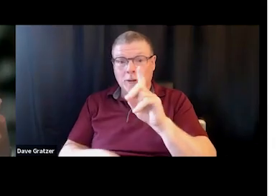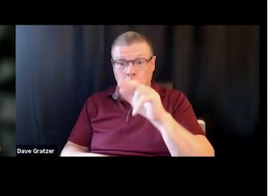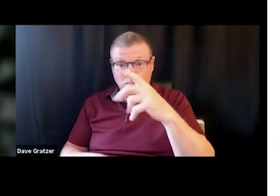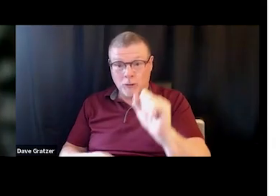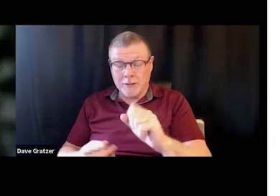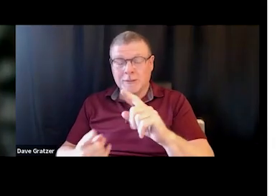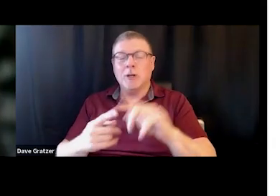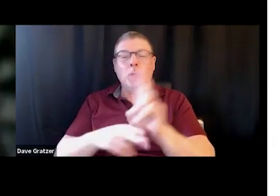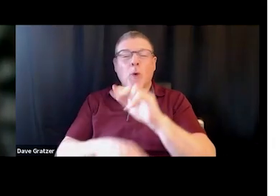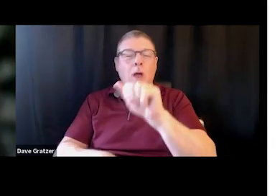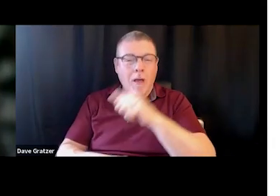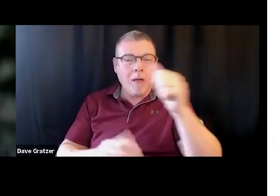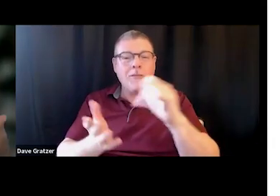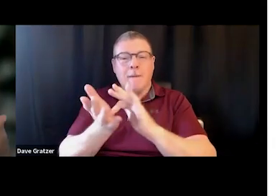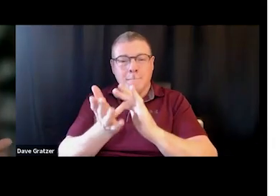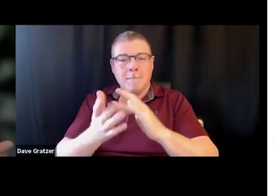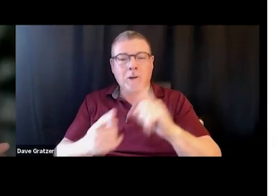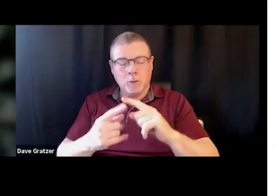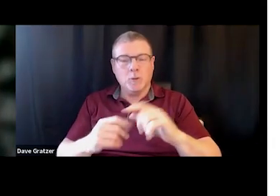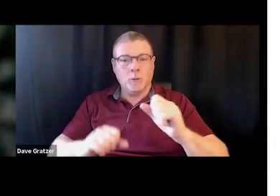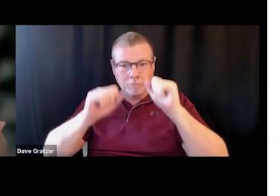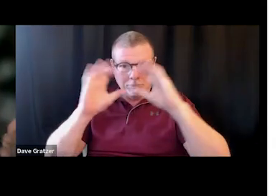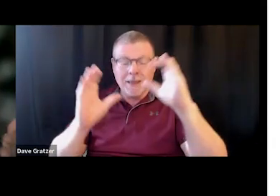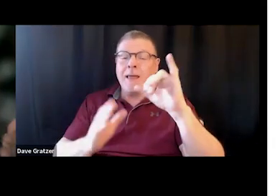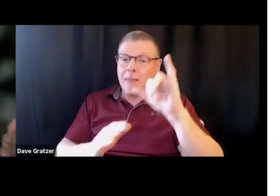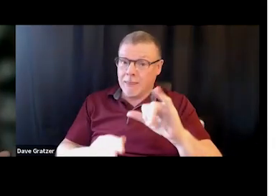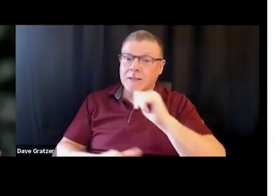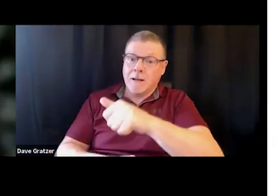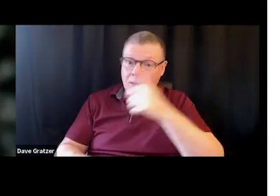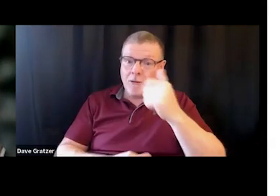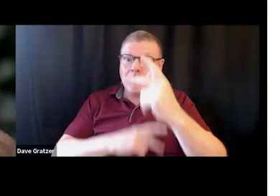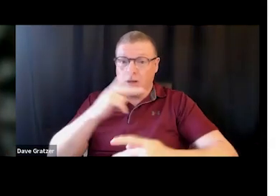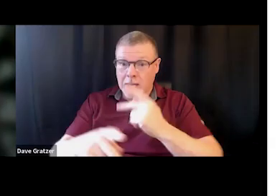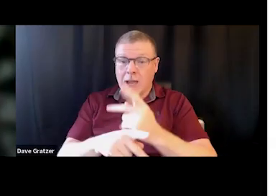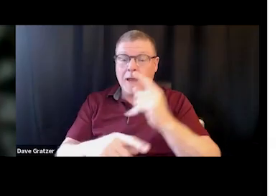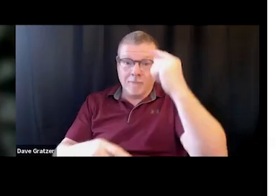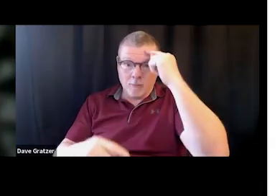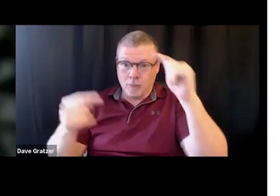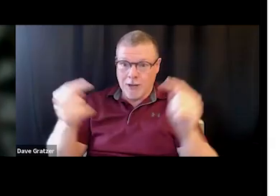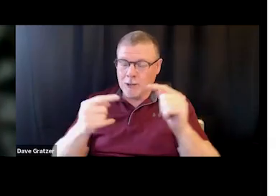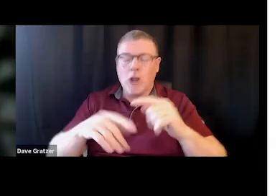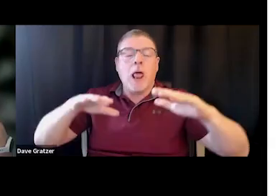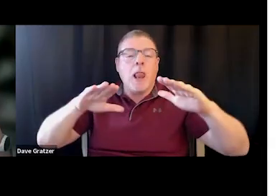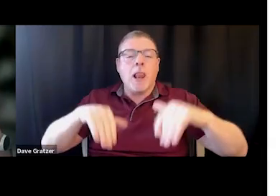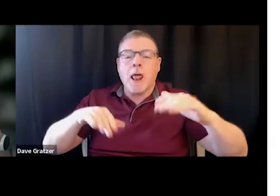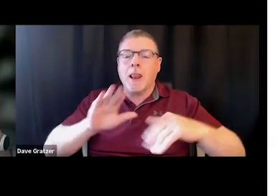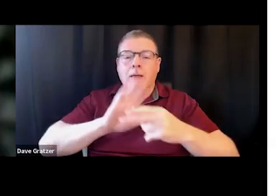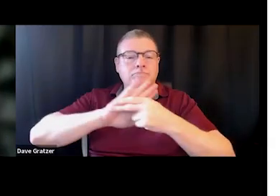u otros tratamientos, es una forma de lesión cerebral. Es una forma de lesión cerebral leve que está siendo subidentificada. Nuevamente, queremos responder